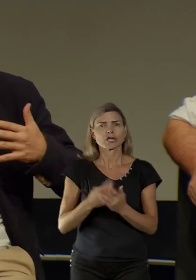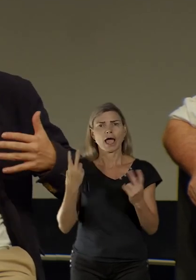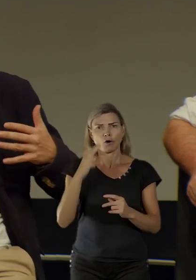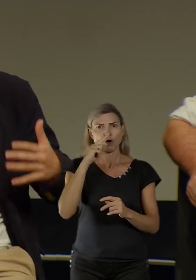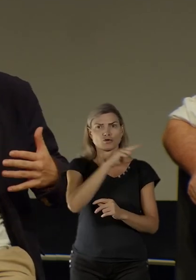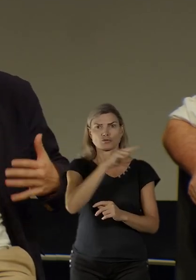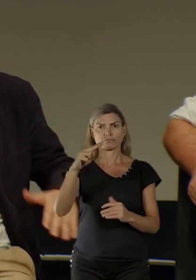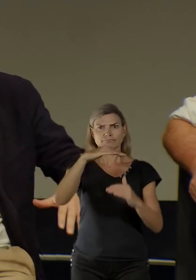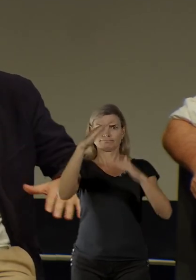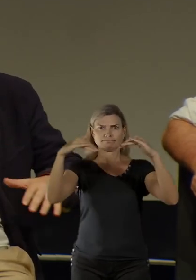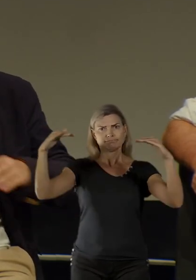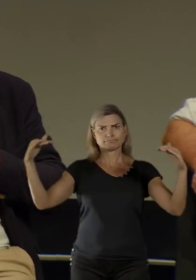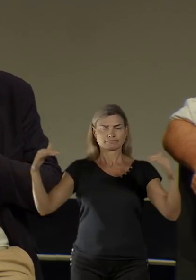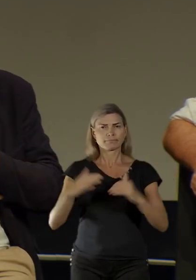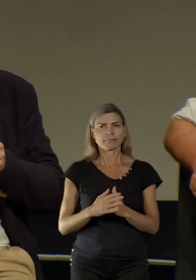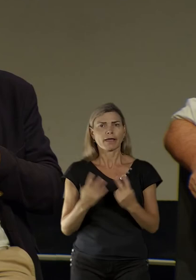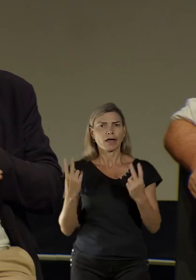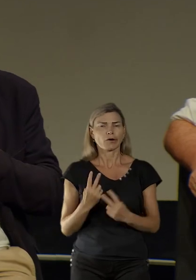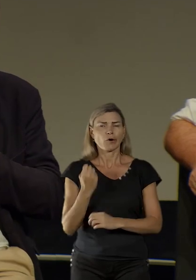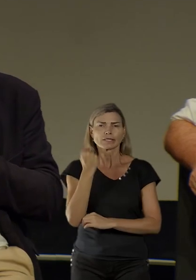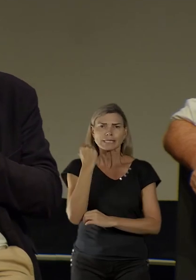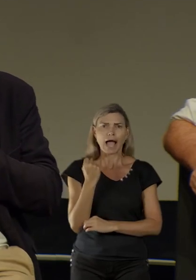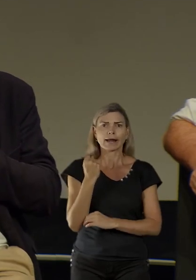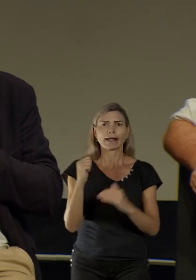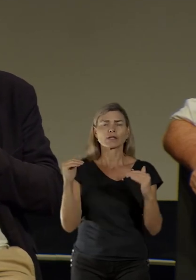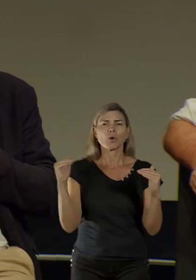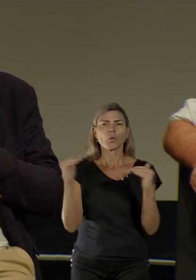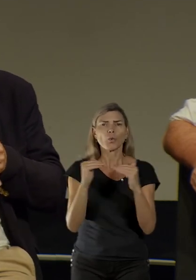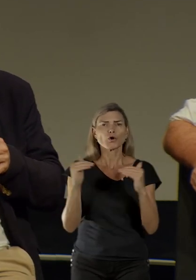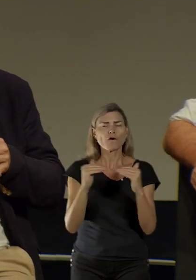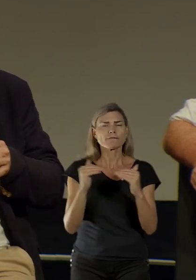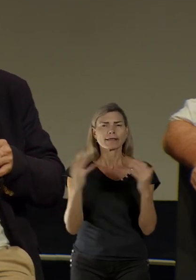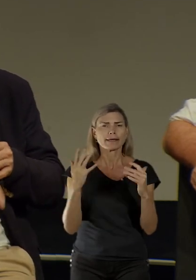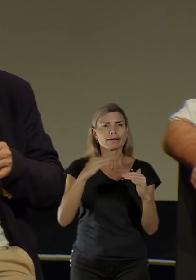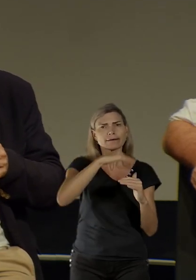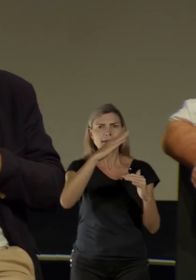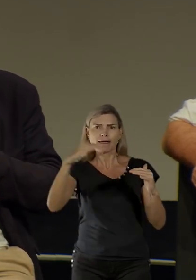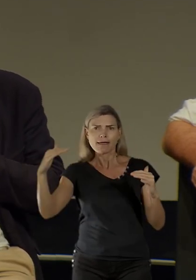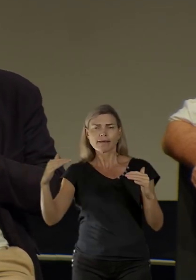Ta hladina věží znamená, že já základní úroveň zástavby můžu v určitých částech zvednout.